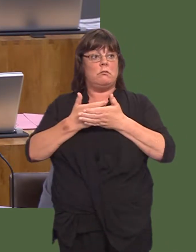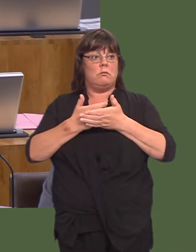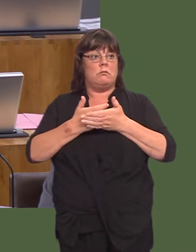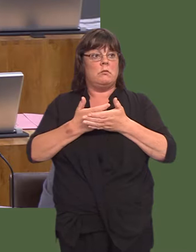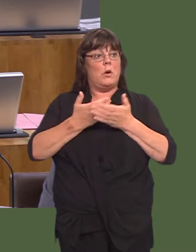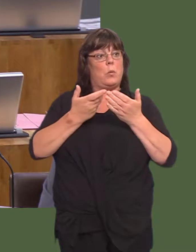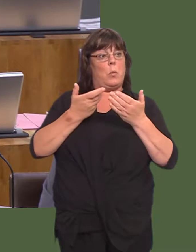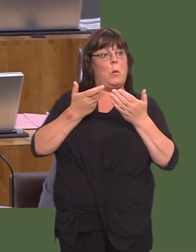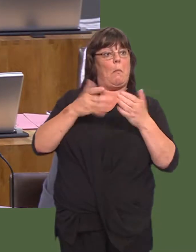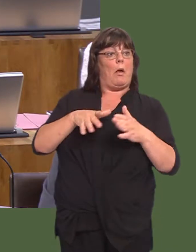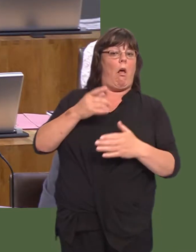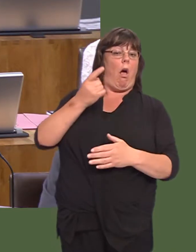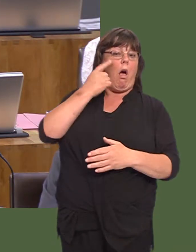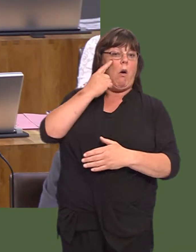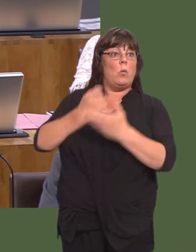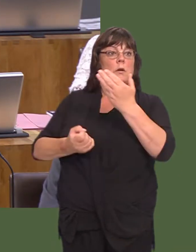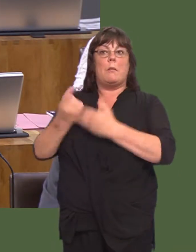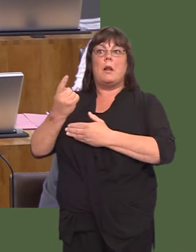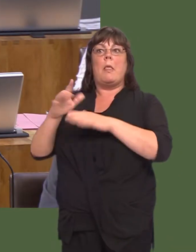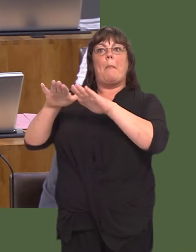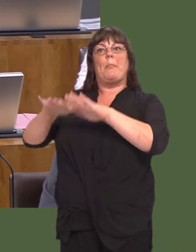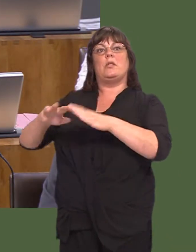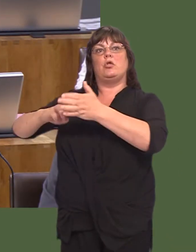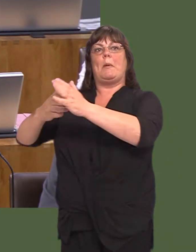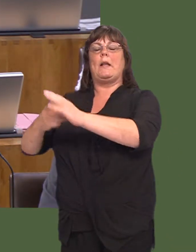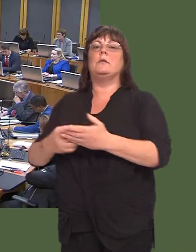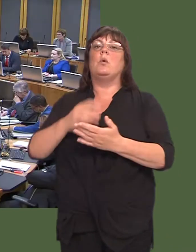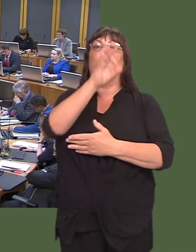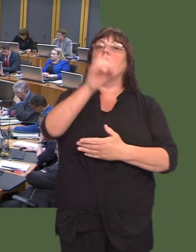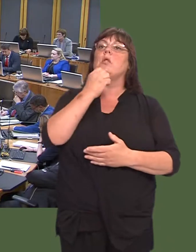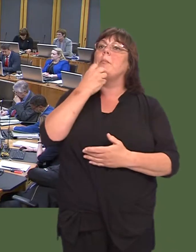nodi yn y cynllun Prydeinig. Mike Hedges: 2.